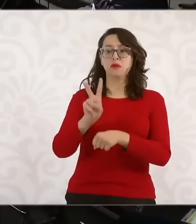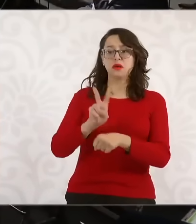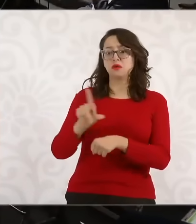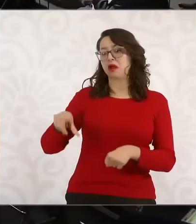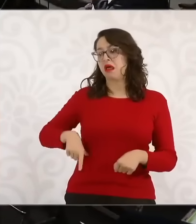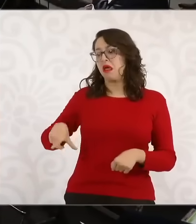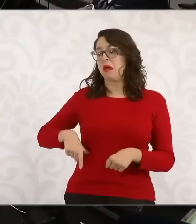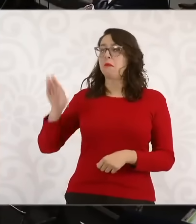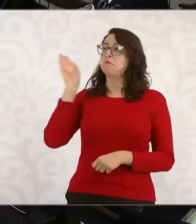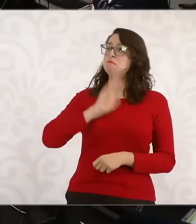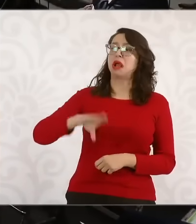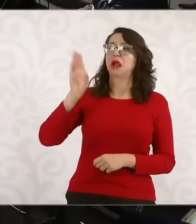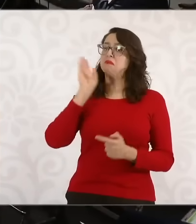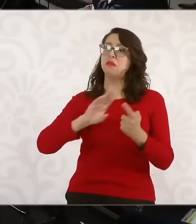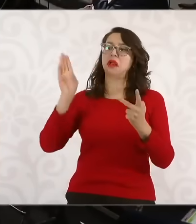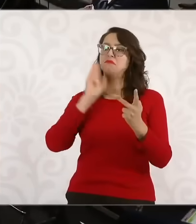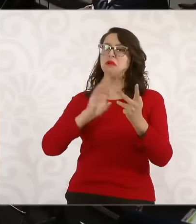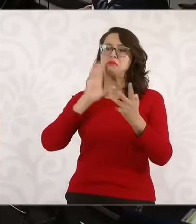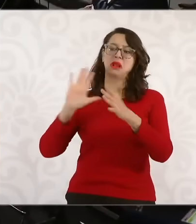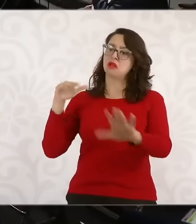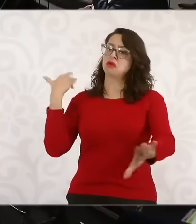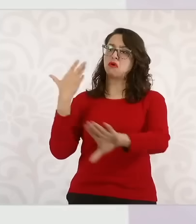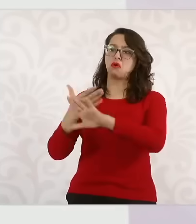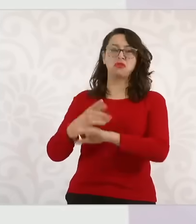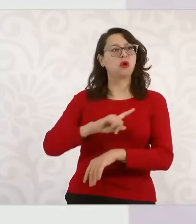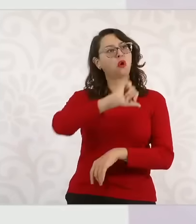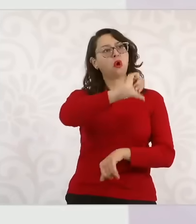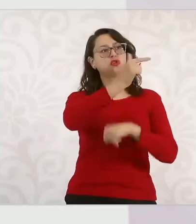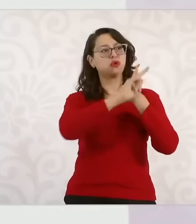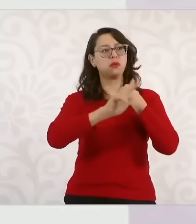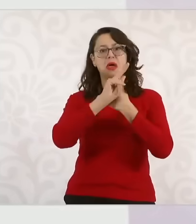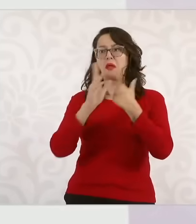hay derecho de otro país de llevarse al presidente,